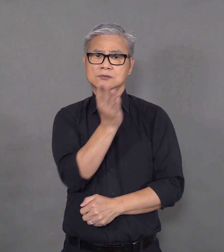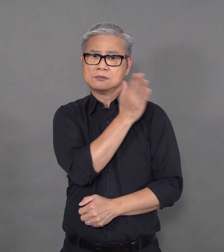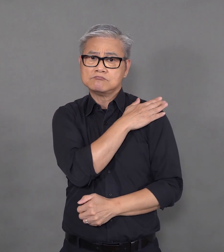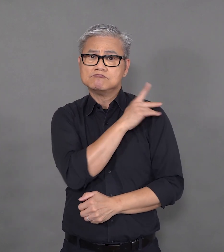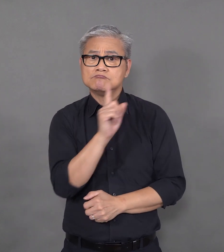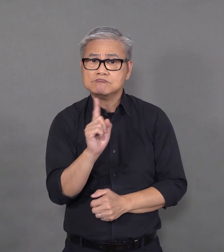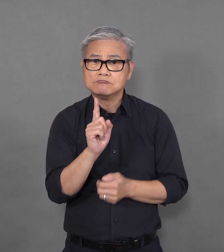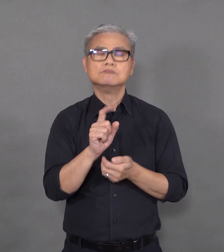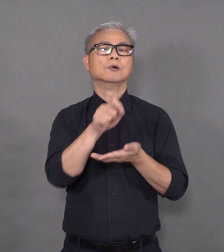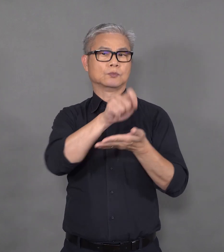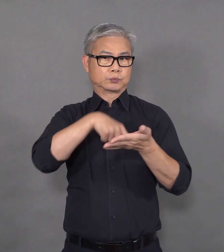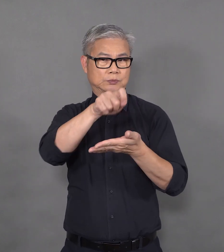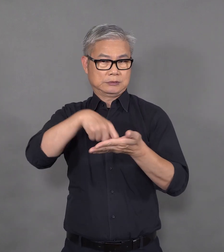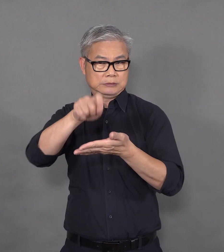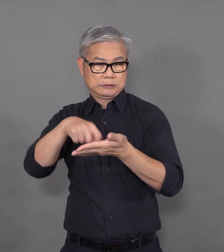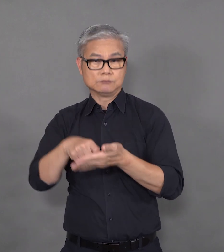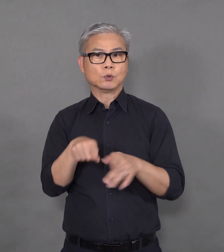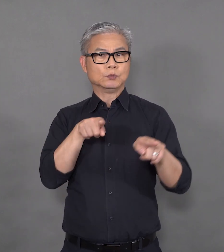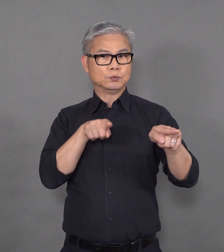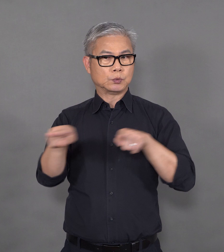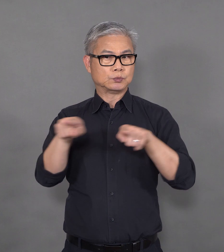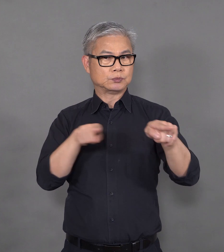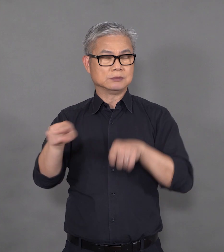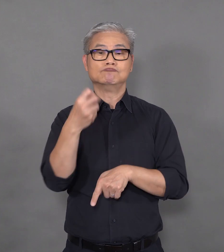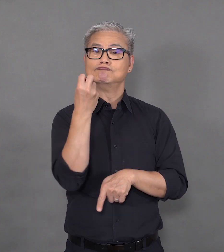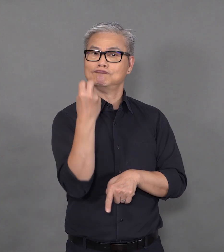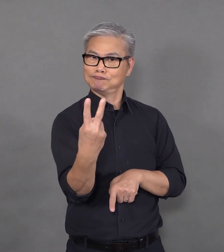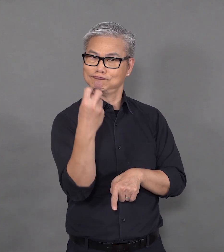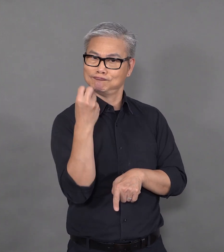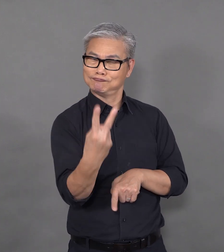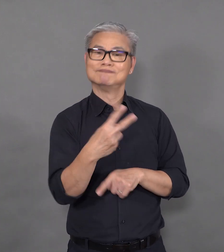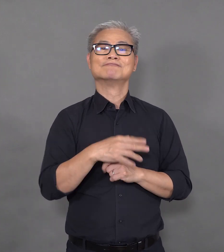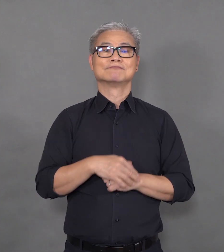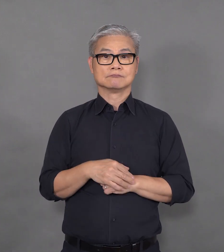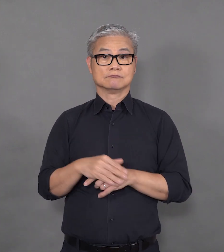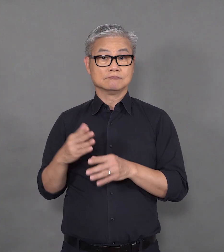擔任編劇與導演